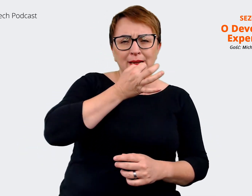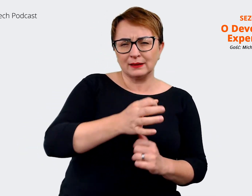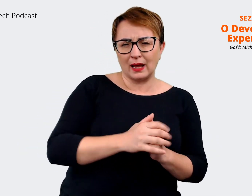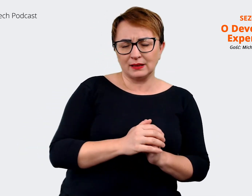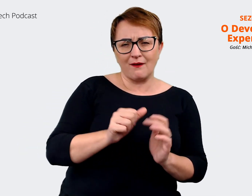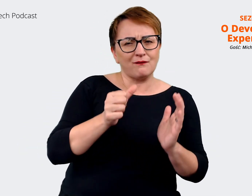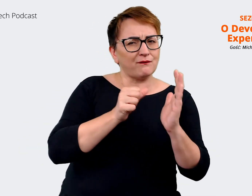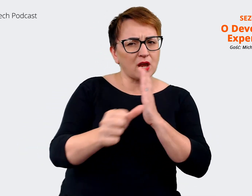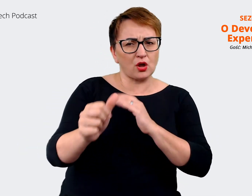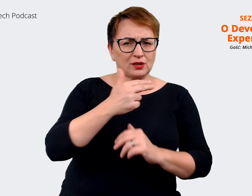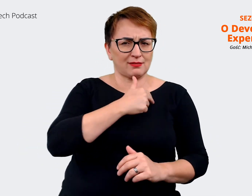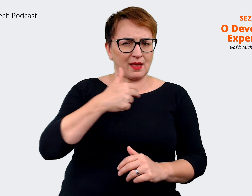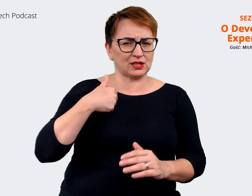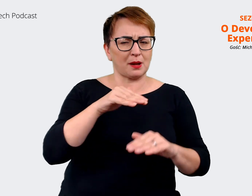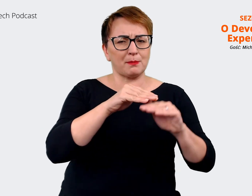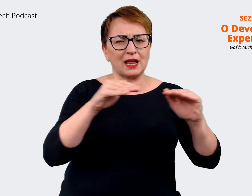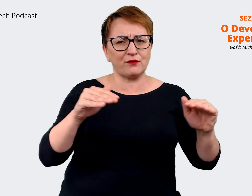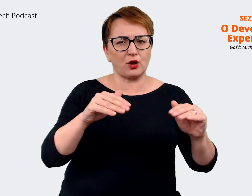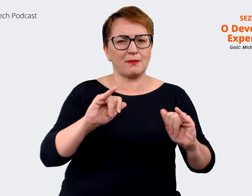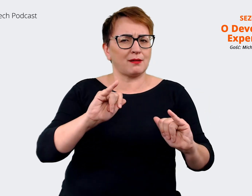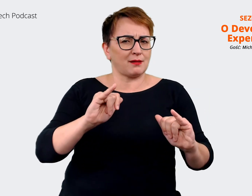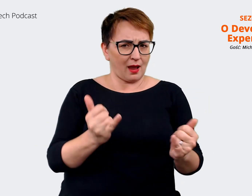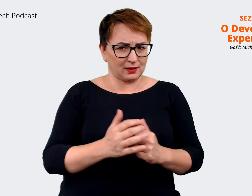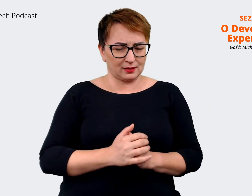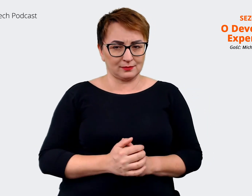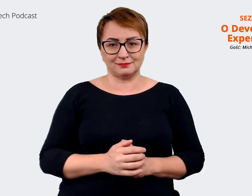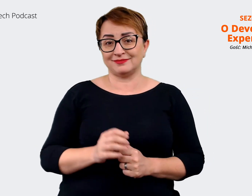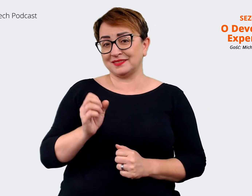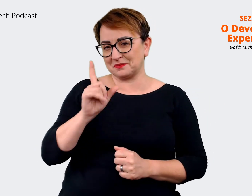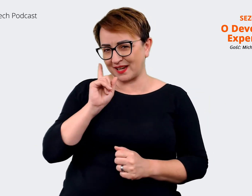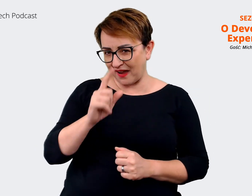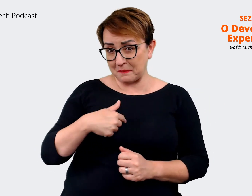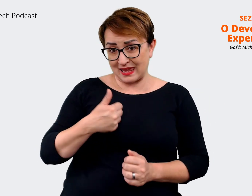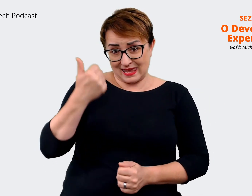wyróżnia tą naszą platformę na tle innych firm? Michał: Absolutnie nie jest jedyną firmą, która